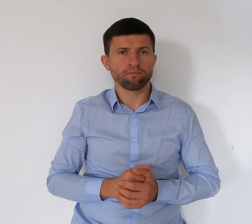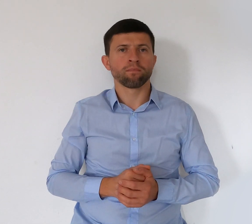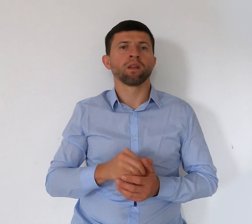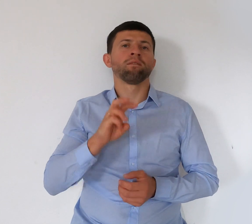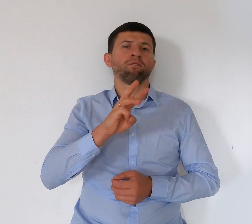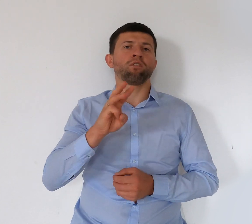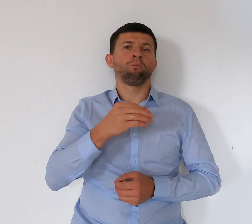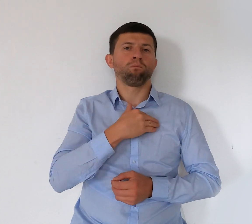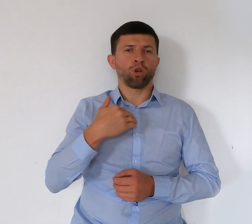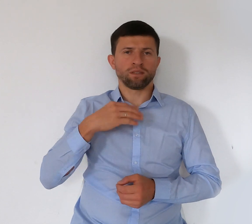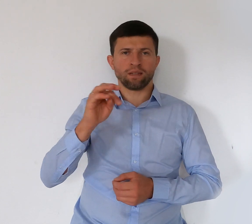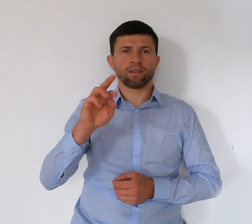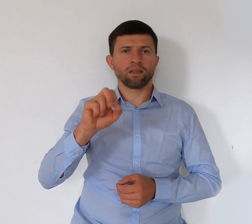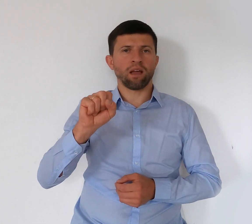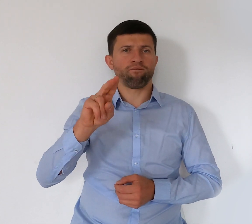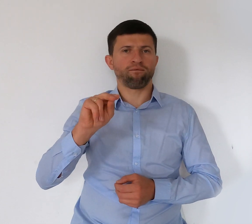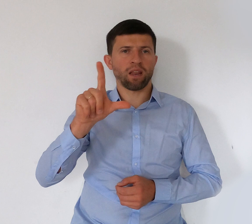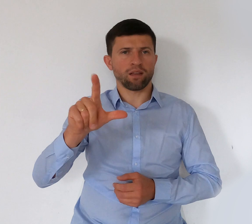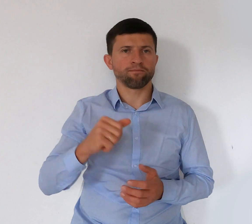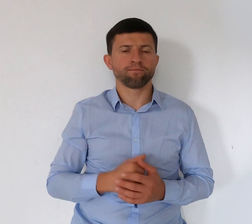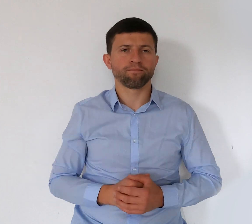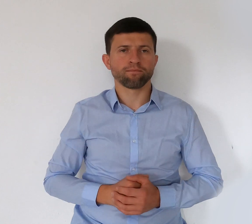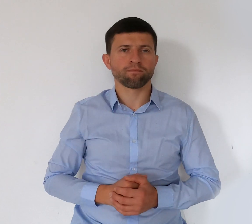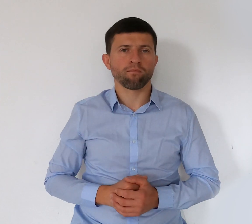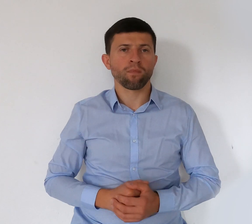www.polska.travel